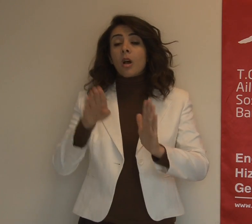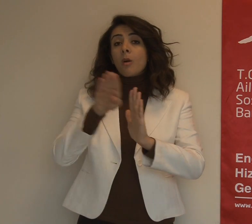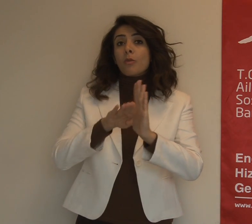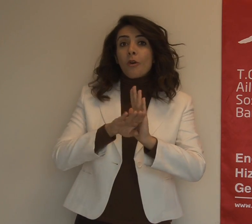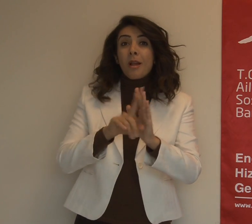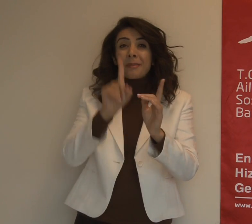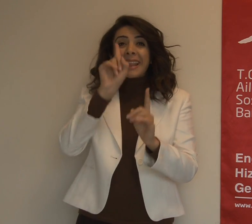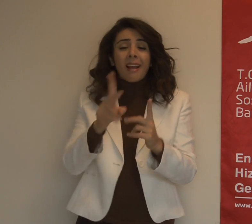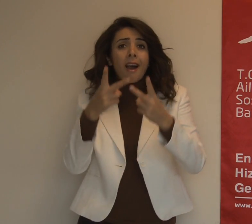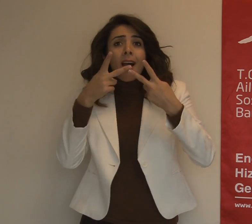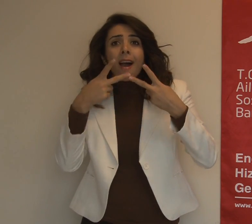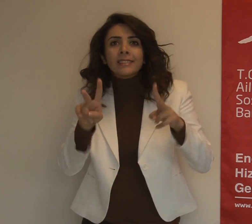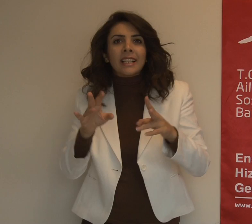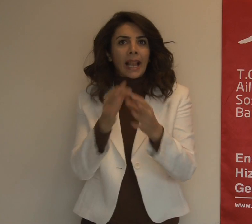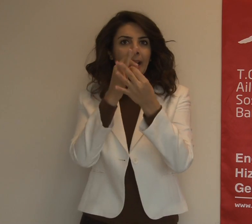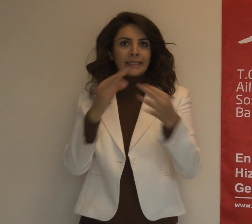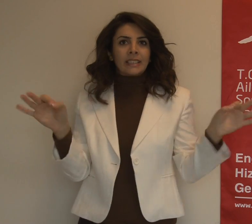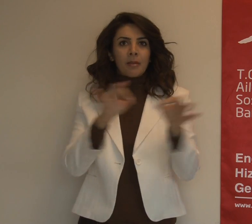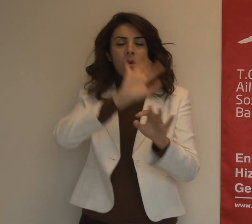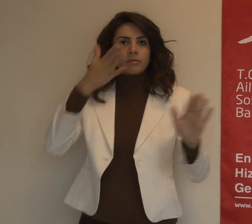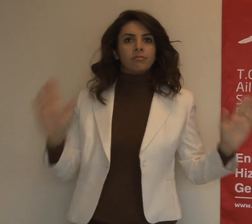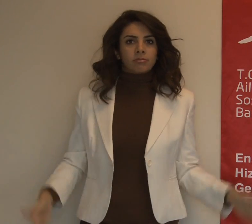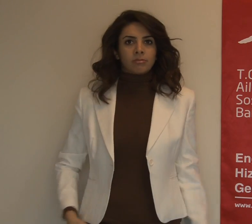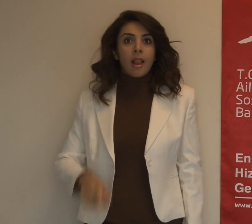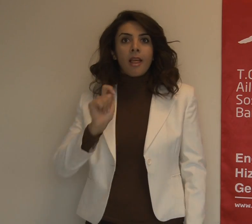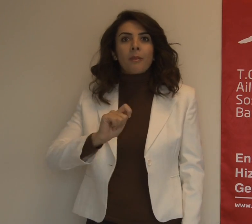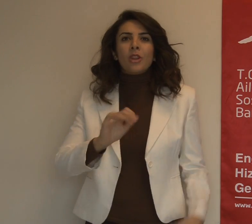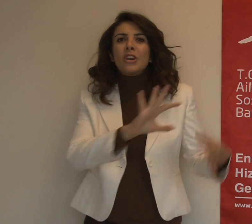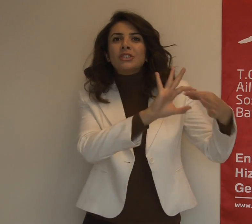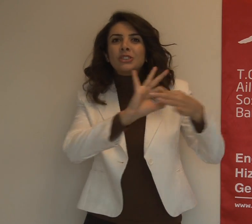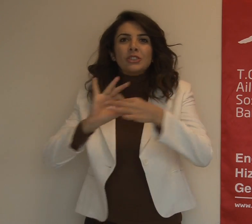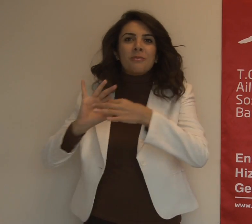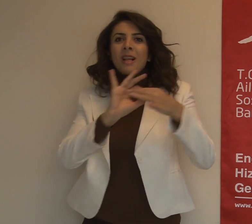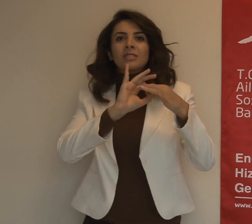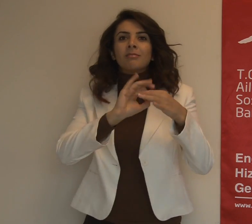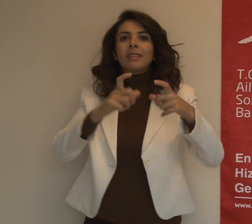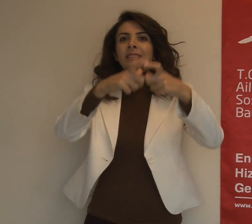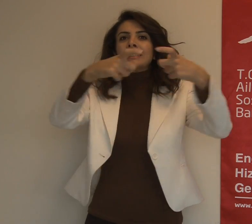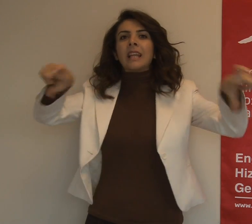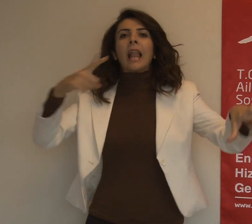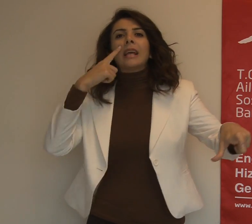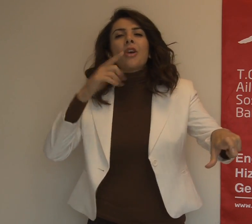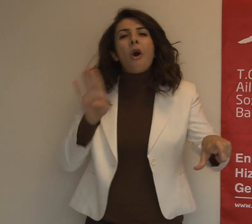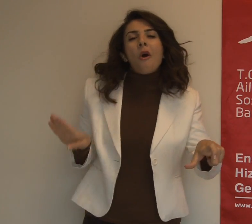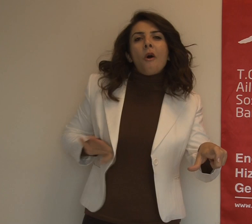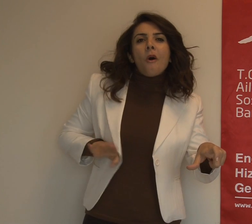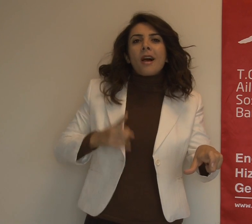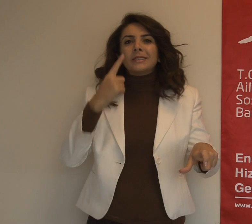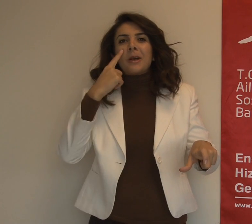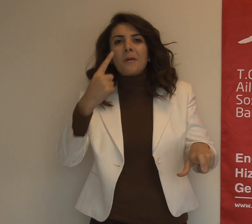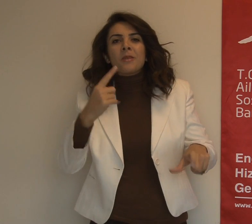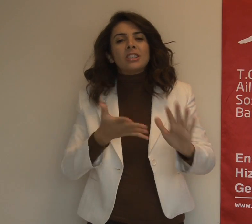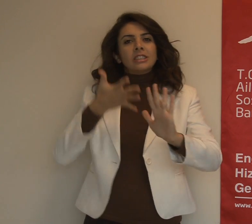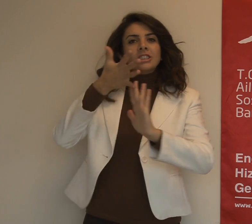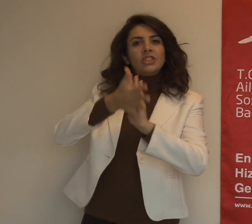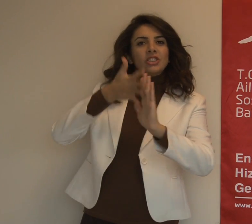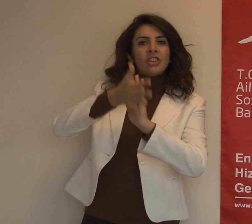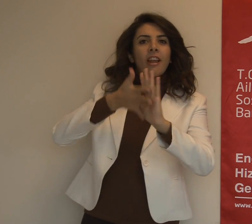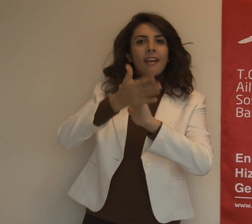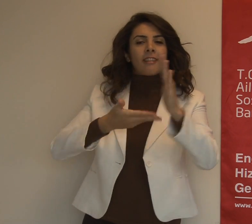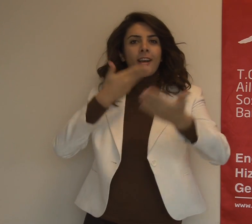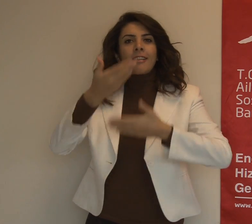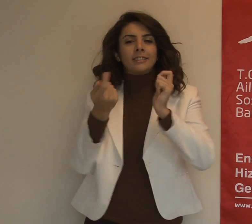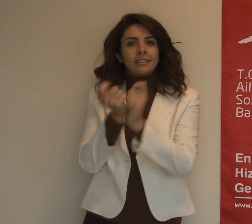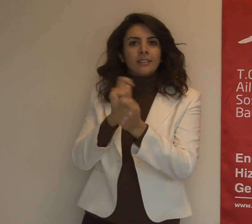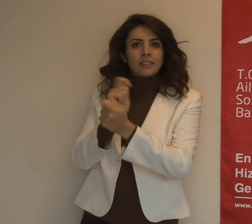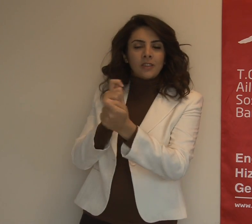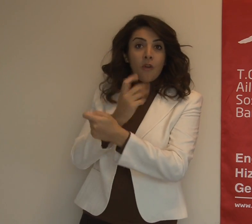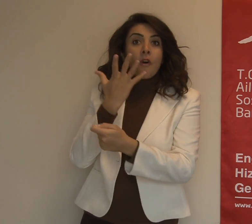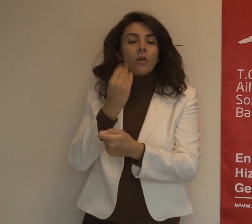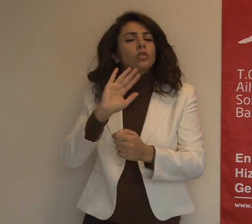Programın açılışında, okunan İstiklal Marşı'nın sözleri sahnede bulunan öğrencilerce işaret diline çevrilirken,